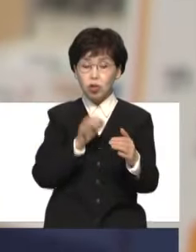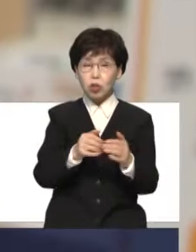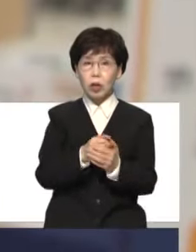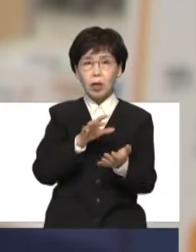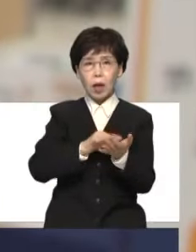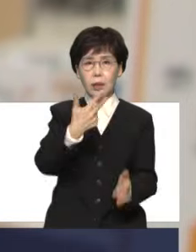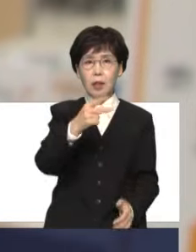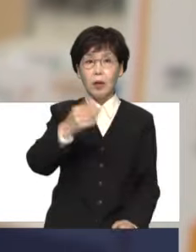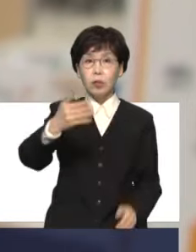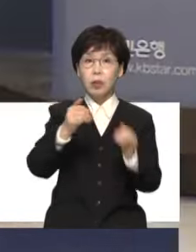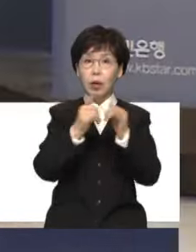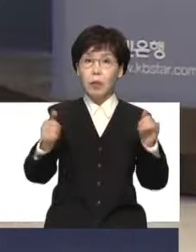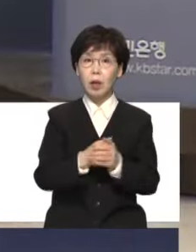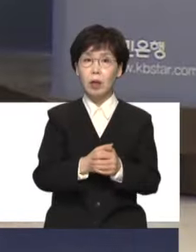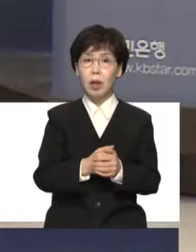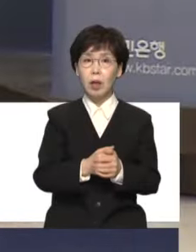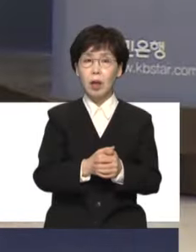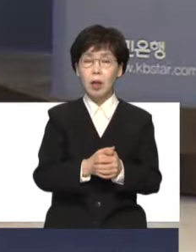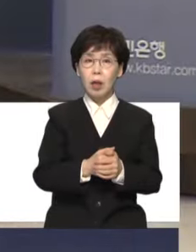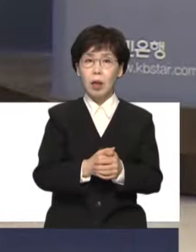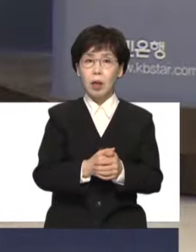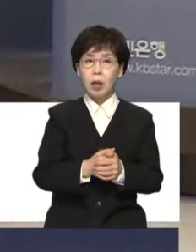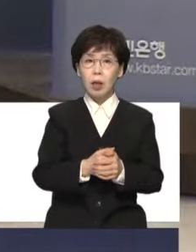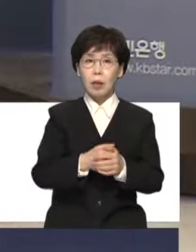이 가운데 약 7만 9천 명이 제1금융권 대출이 가능해질 거라는 전망입니다.